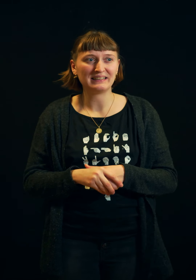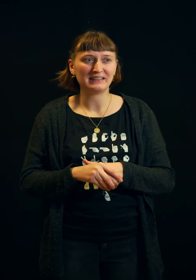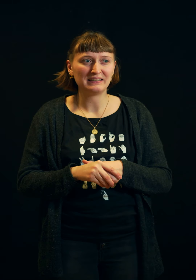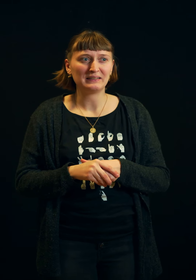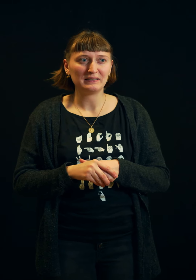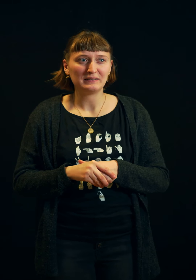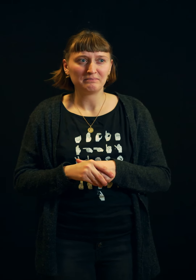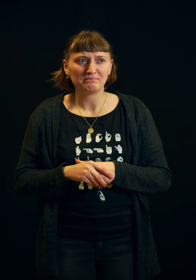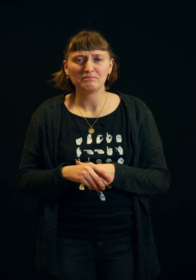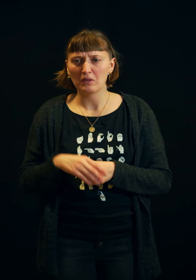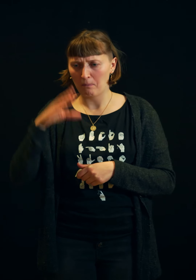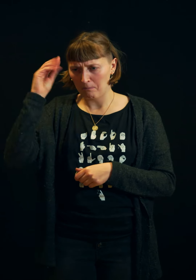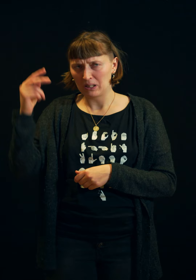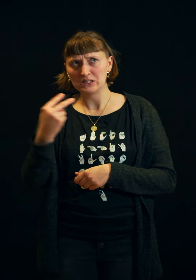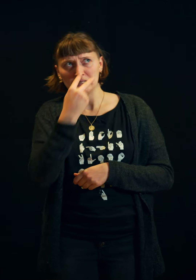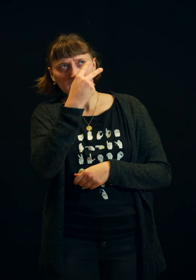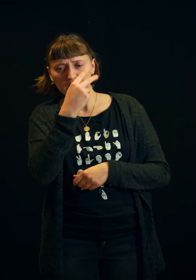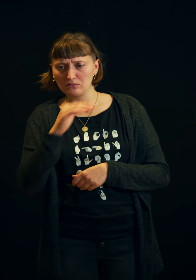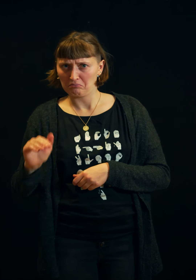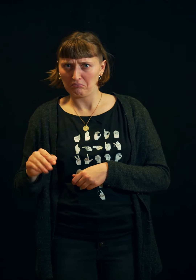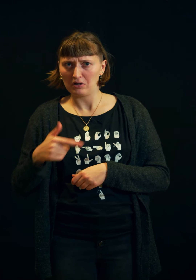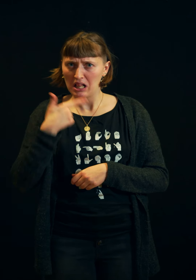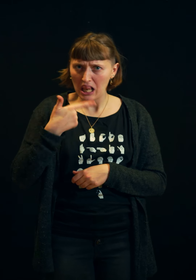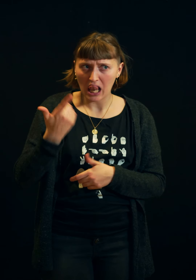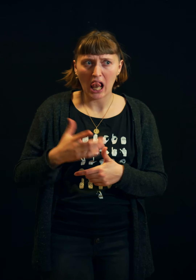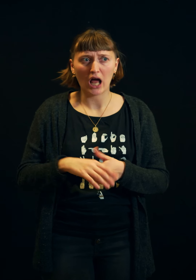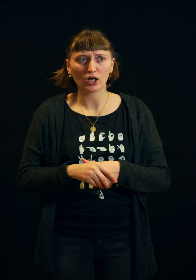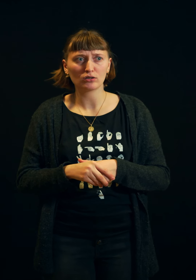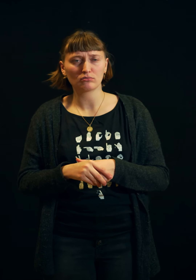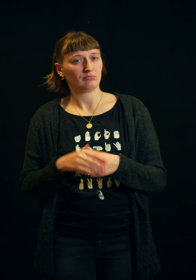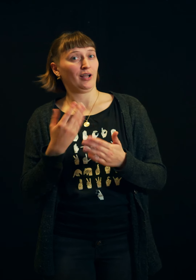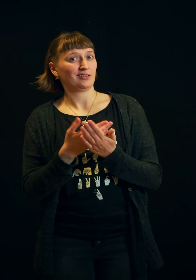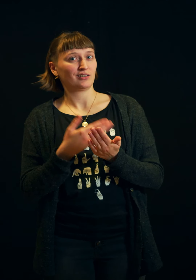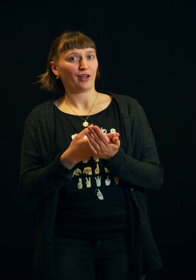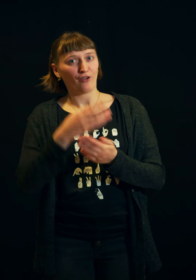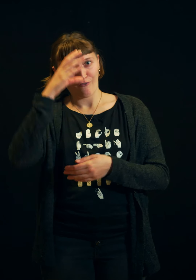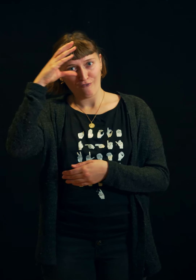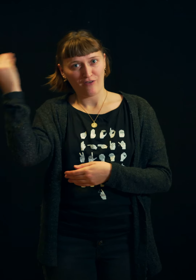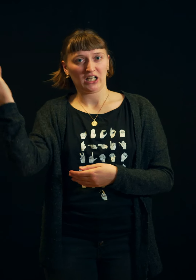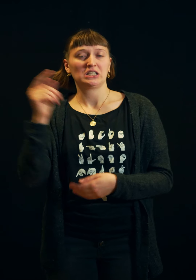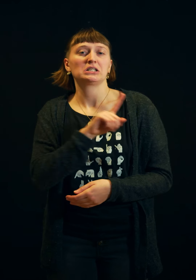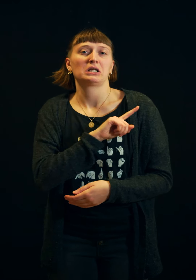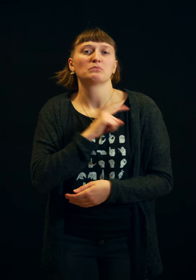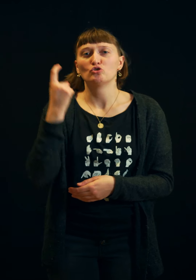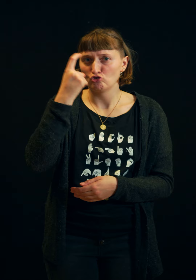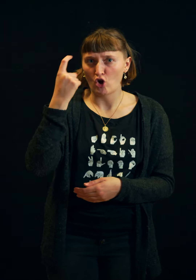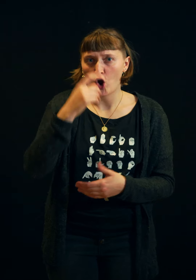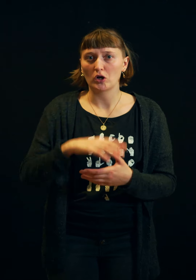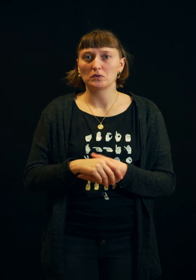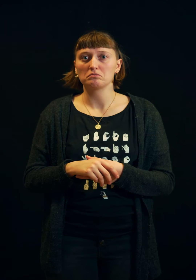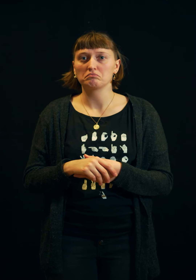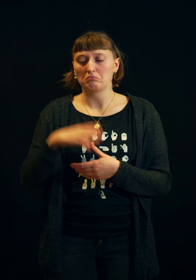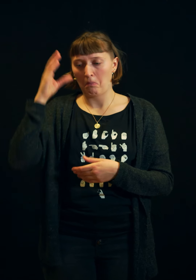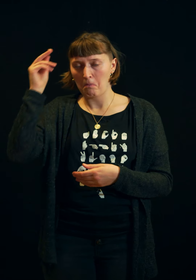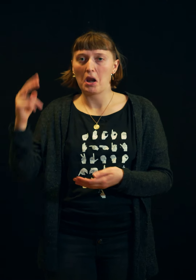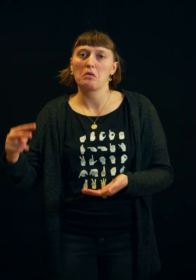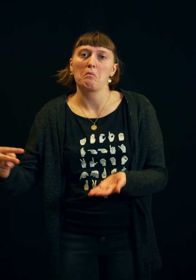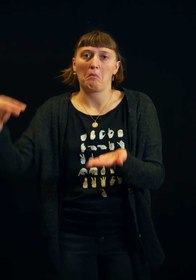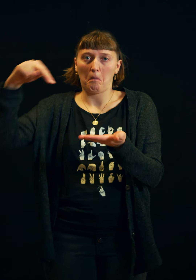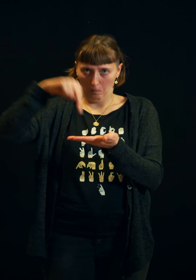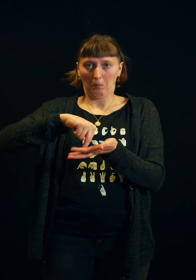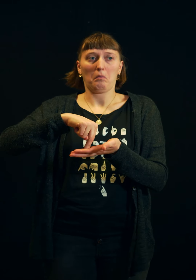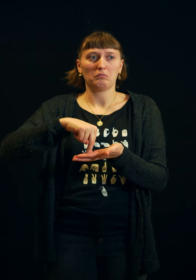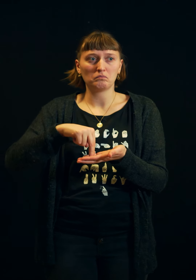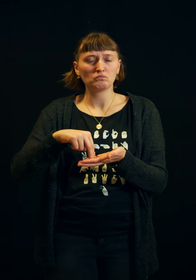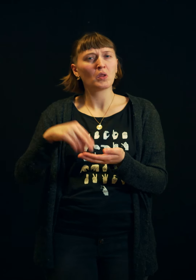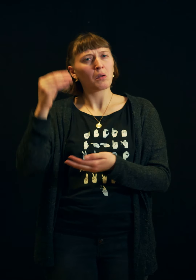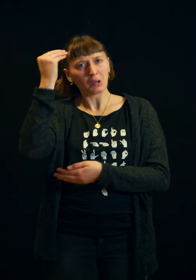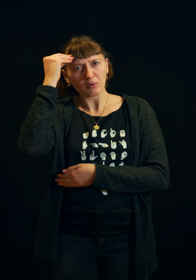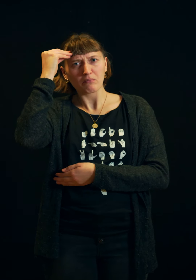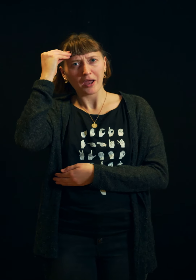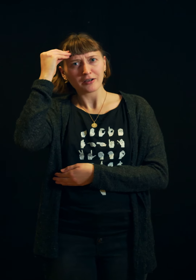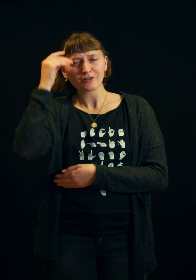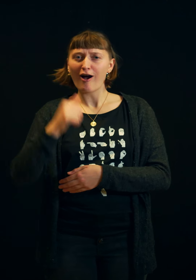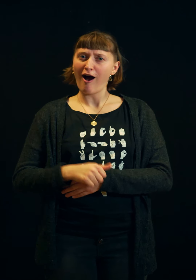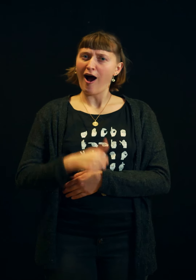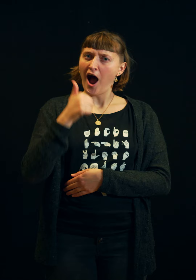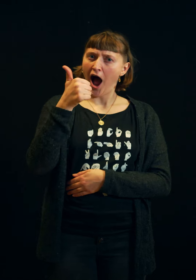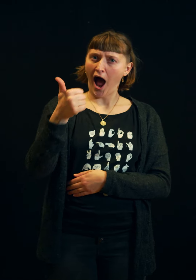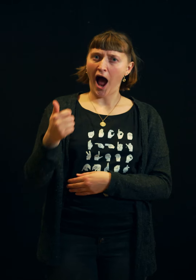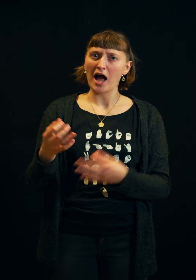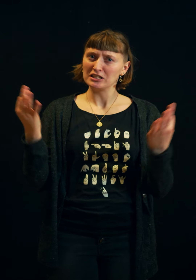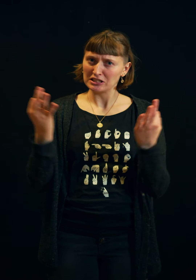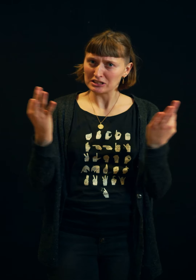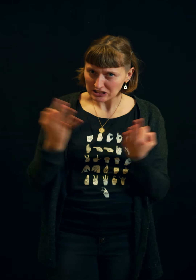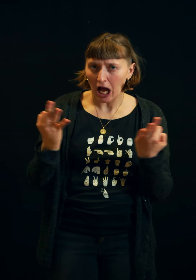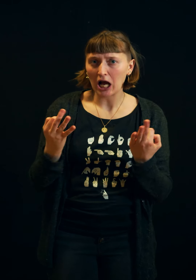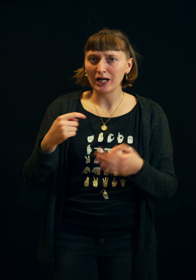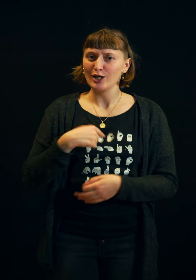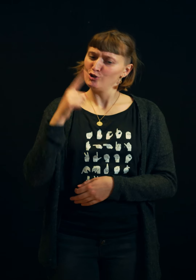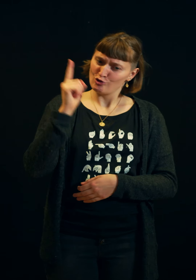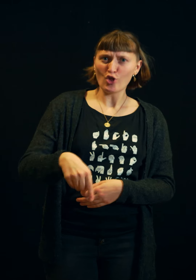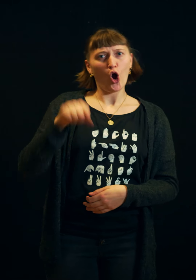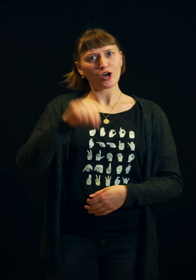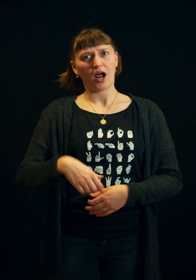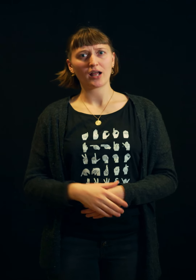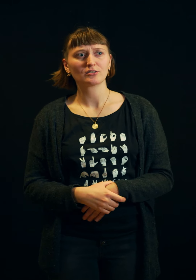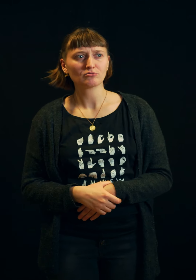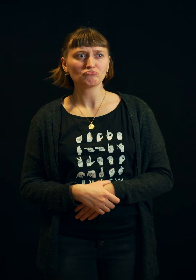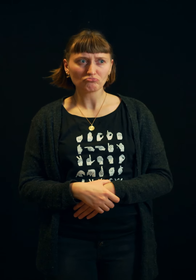Und es lachte so froh über Schaden und Freude, dass er plötzlich alles vergaß, er erhob sich vom Boden und langsam da keimte in ihm welche Macht er besaß.